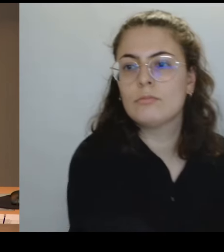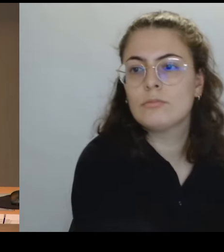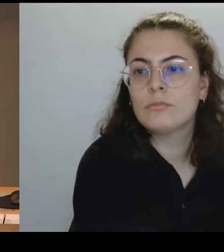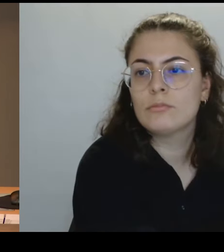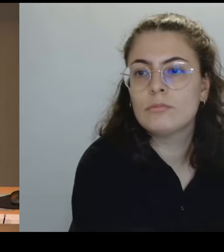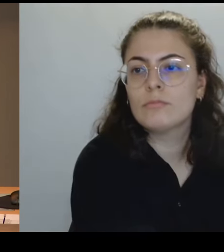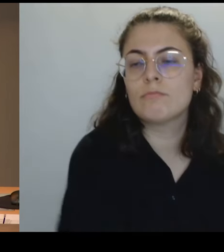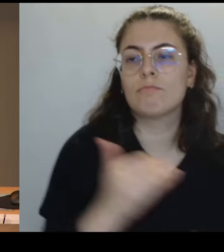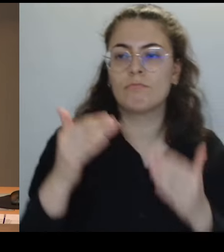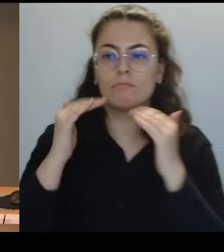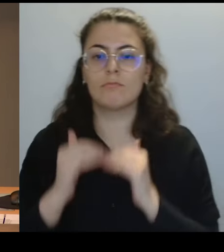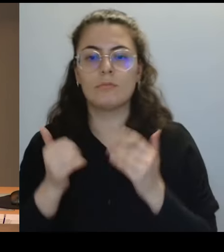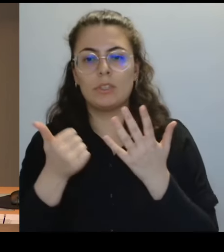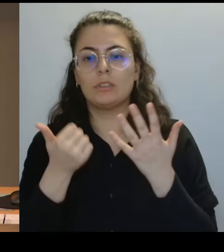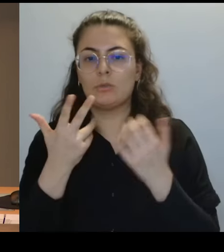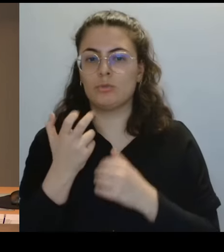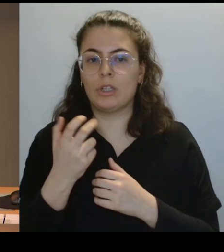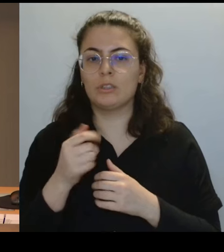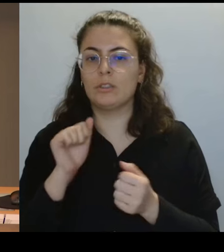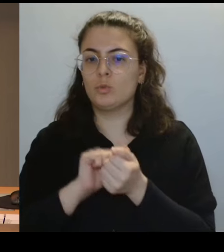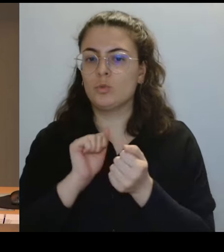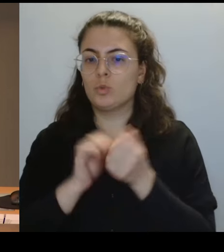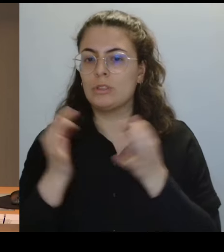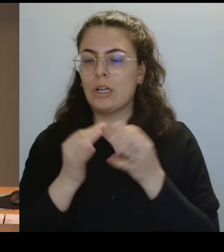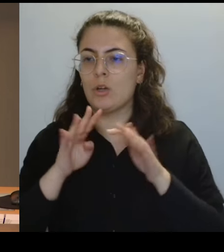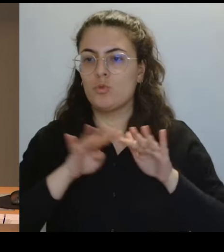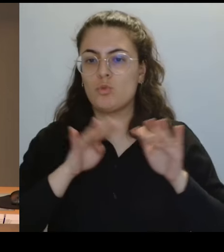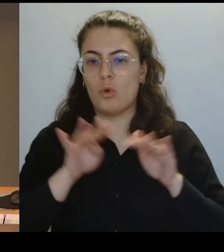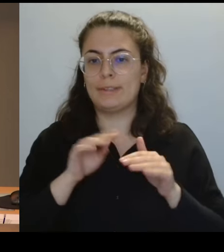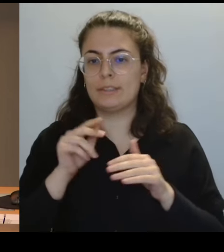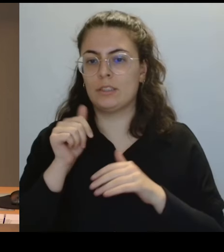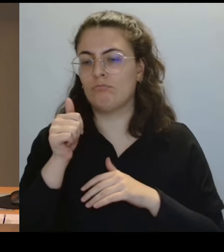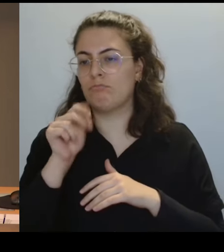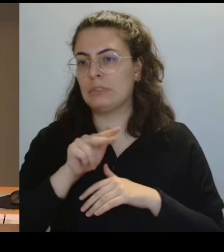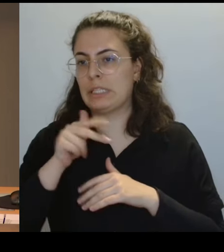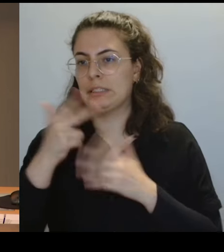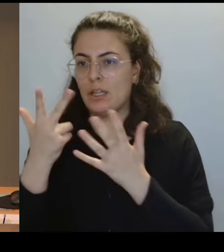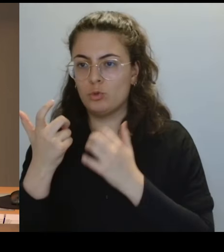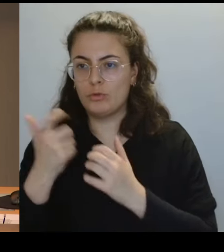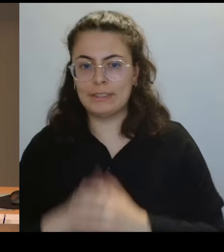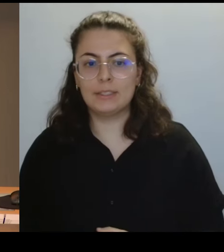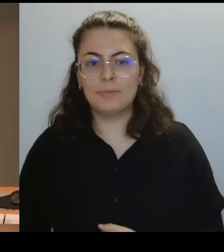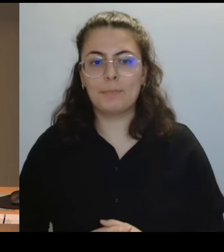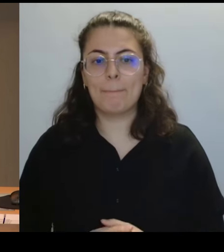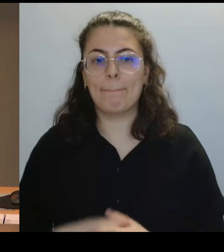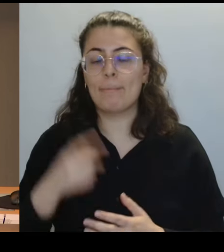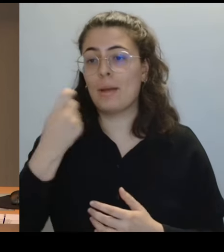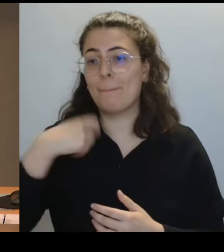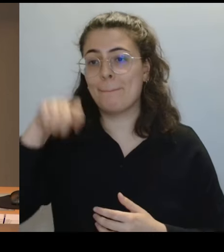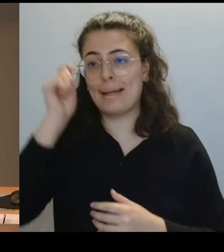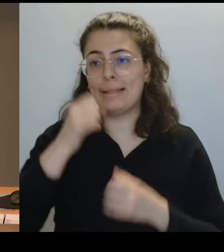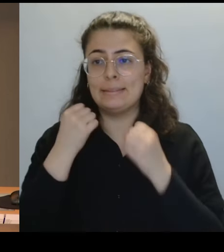Drucksache 19/1328. Berlins Sicherheit nicht gefährden. Keine Aufnahmen von Flüchtlingen aus Gaza.